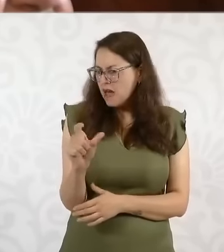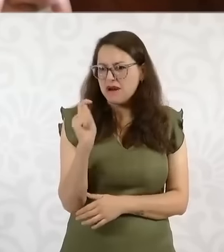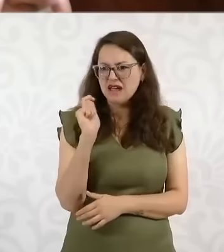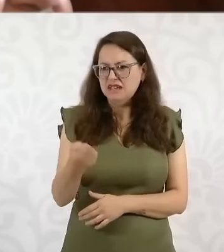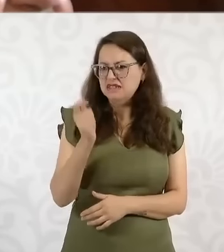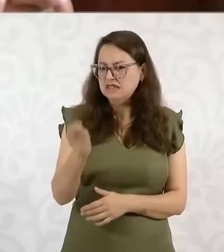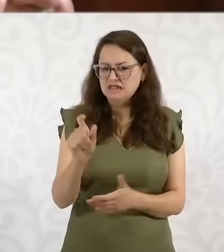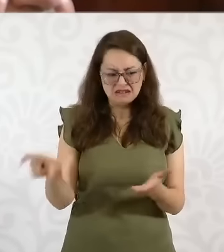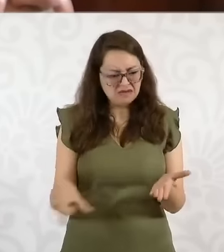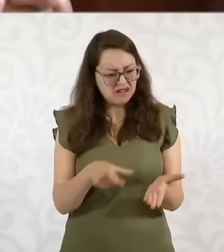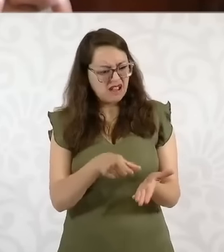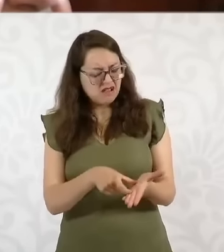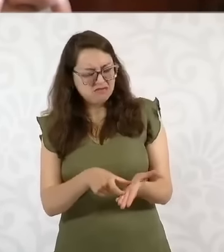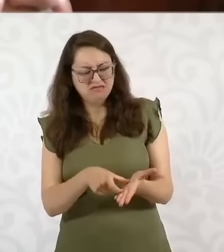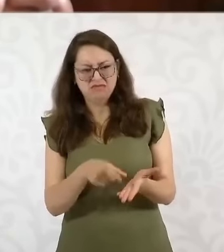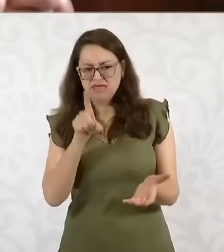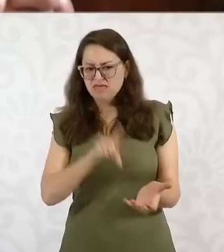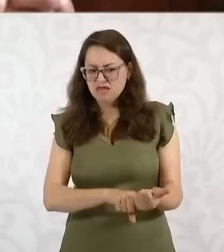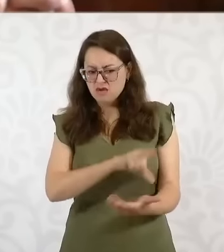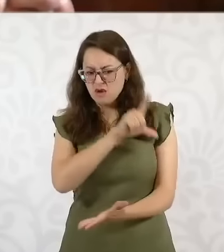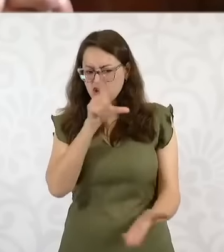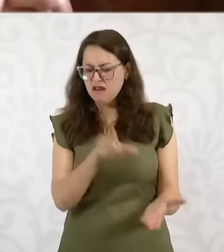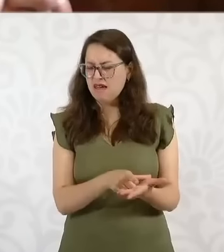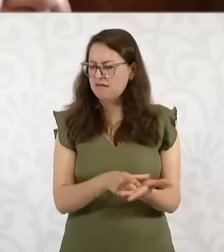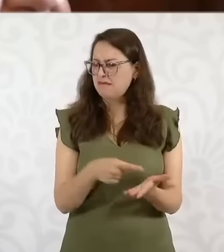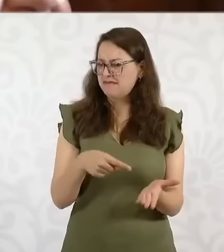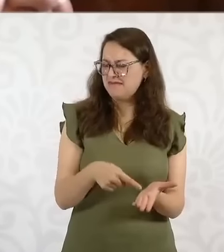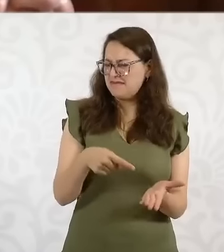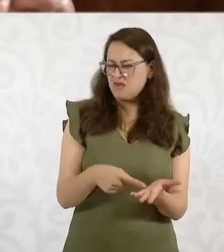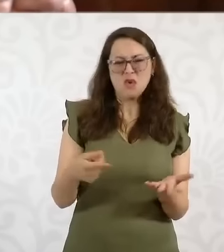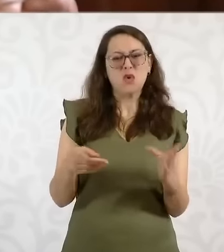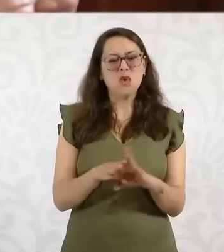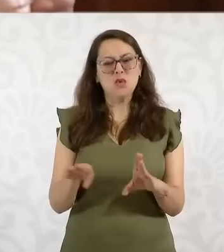no sé si nos podría platicar un poquito acerca de esto, sobre todo porque no es tanto el tema de el